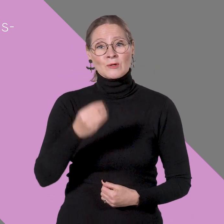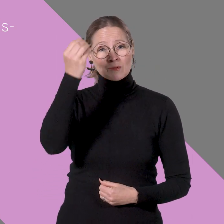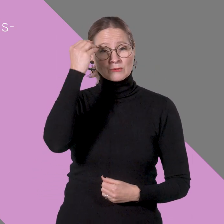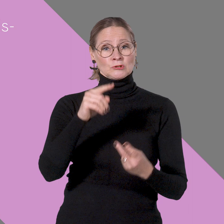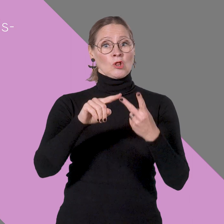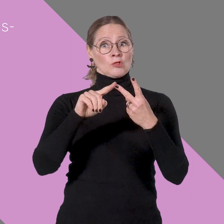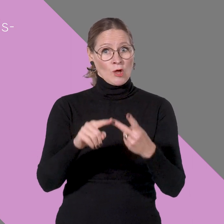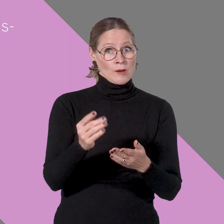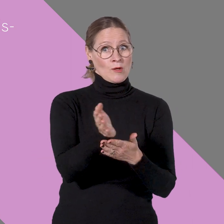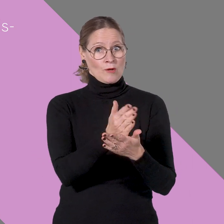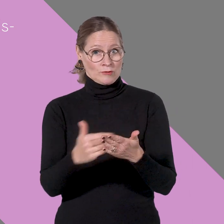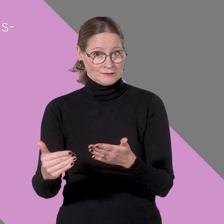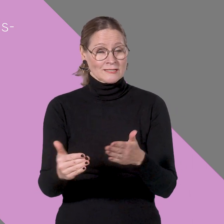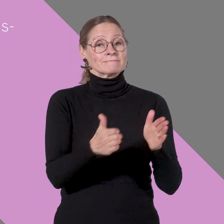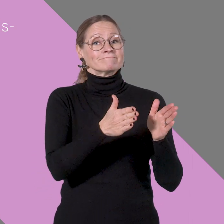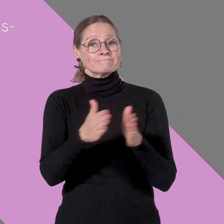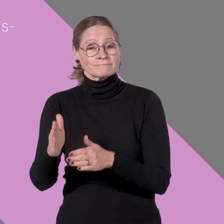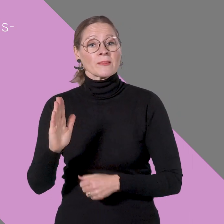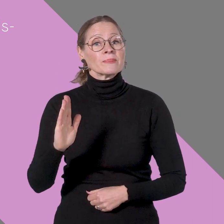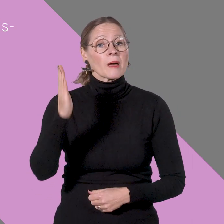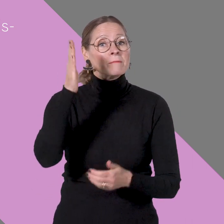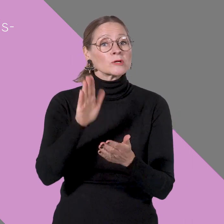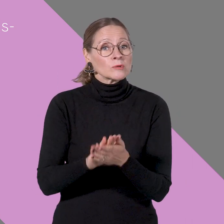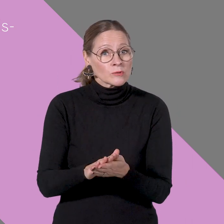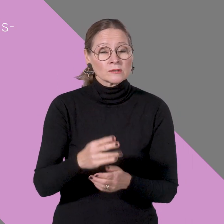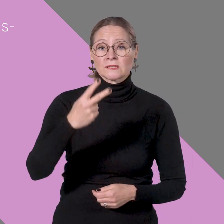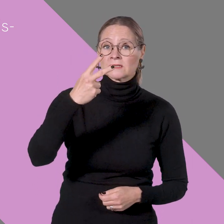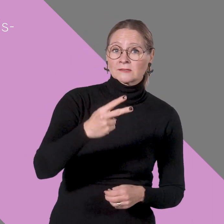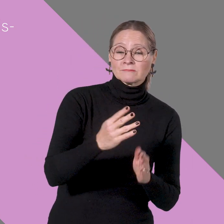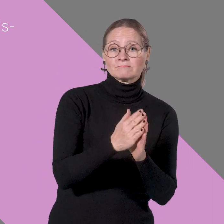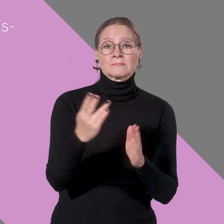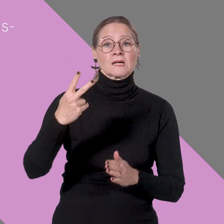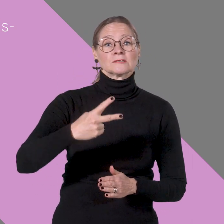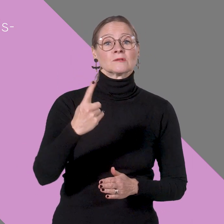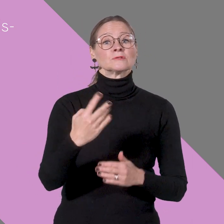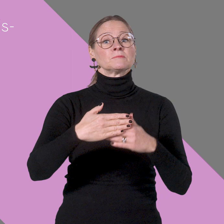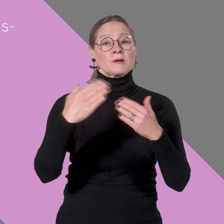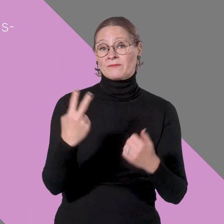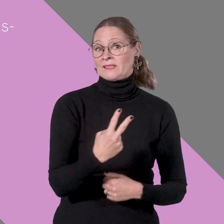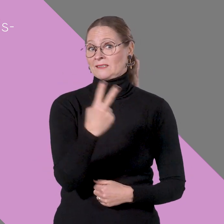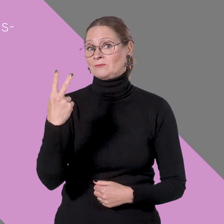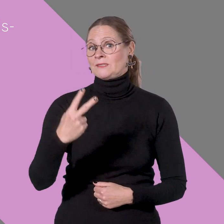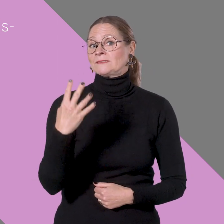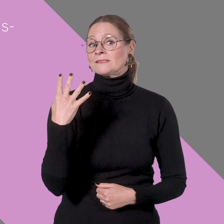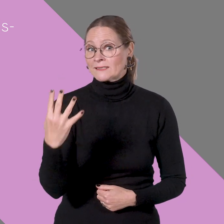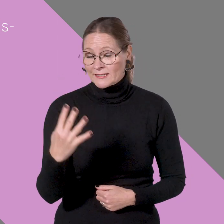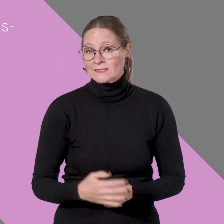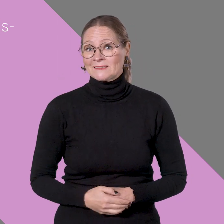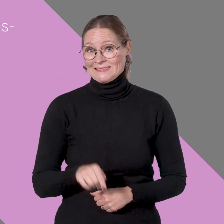Kurssin toinen osa järjestetään 20.-21.1.2024, -